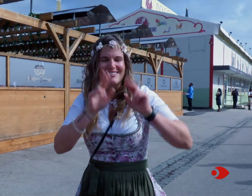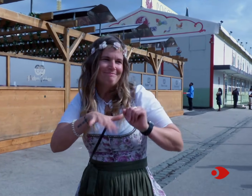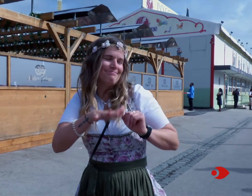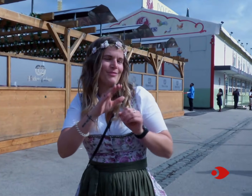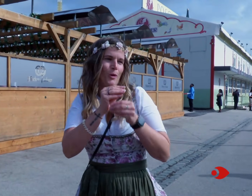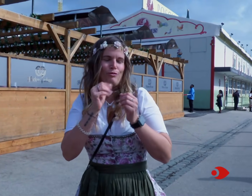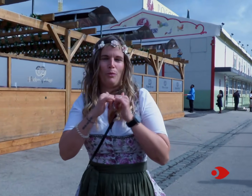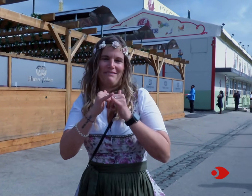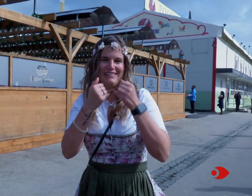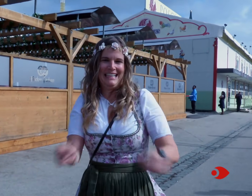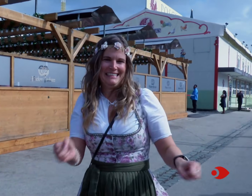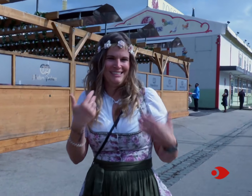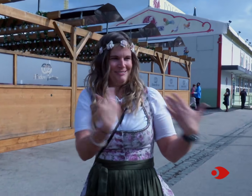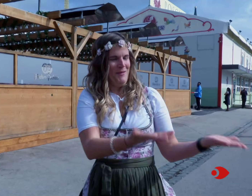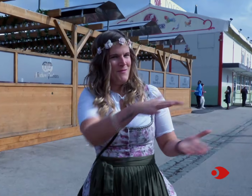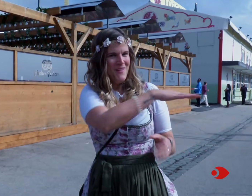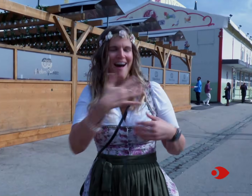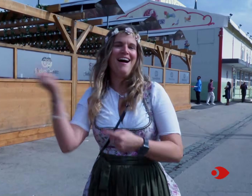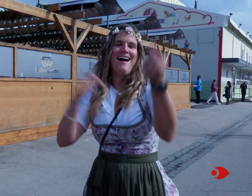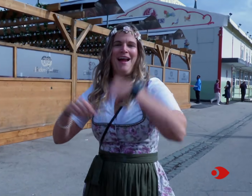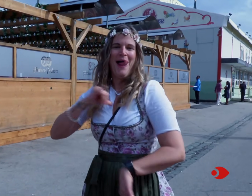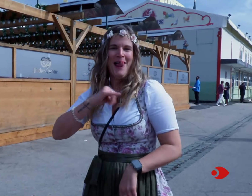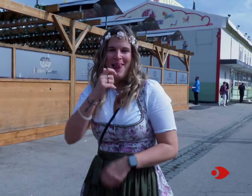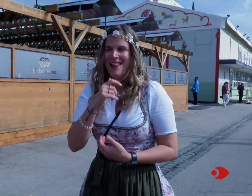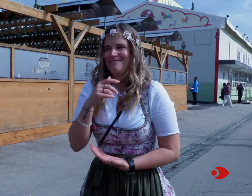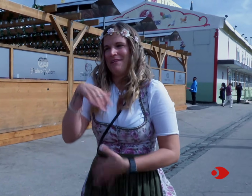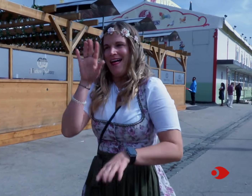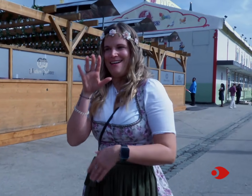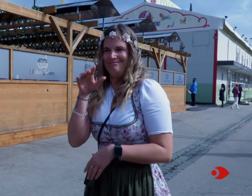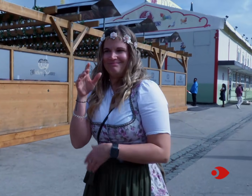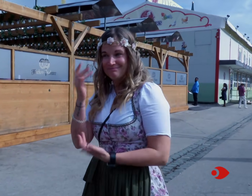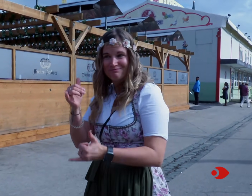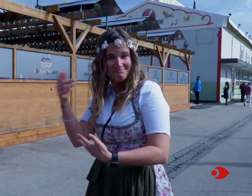Die wollen natürlich wissen, was so besonders und einzigartig am Oktoberfest ist. Das ist ja klar.